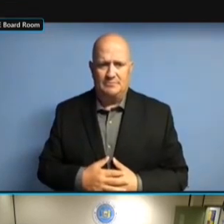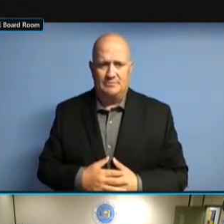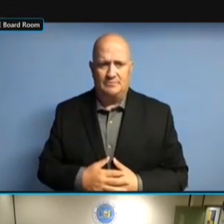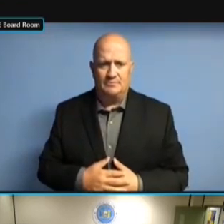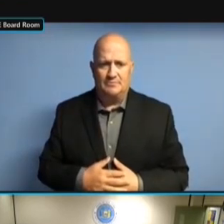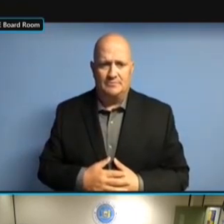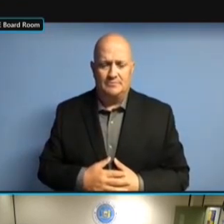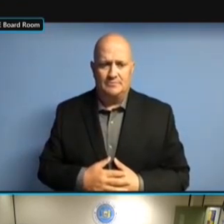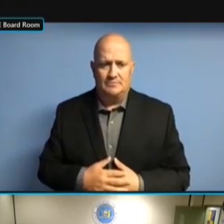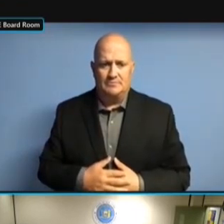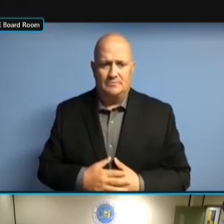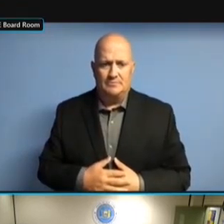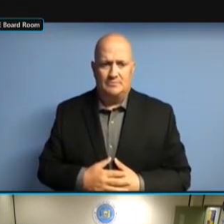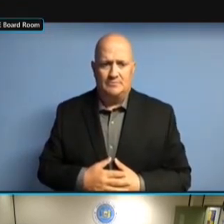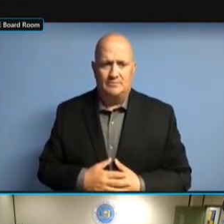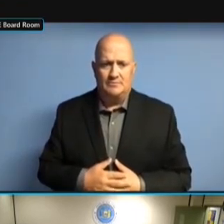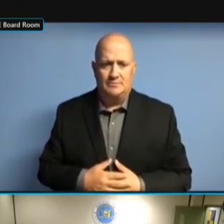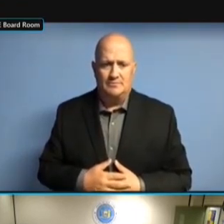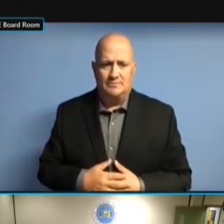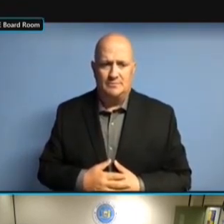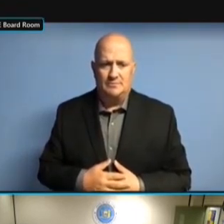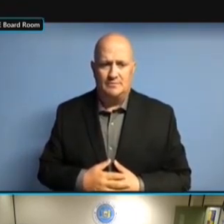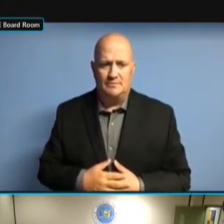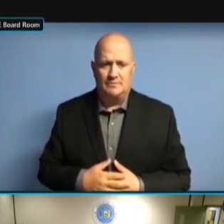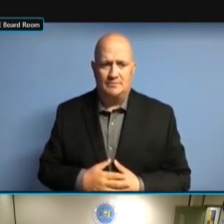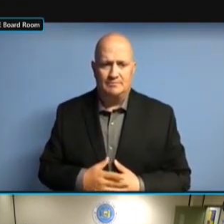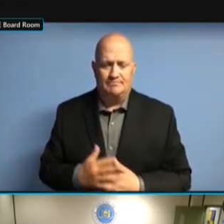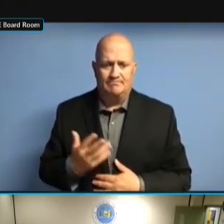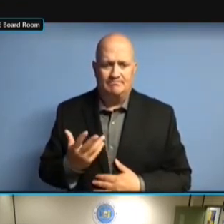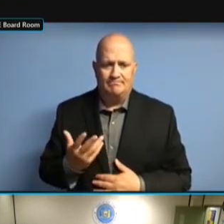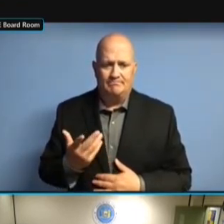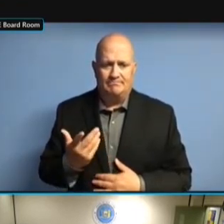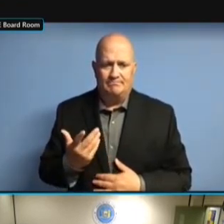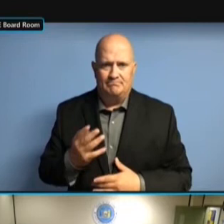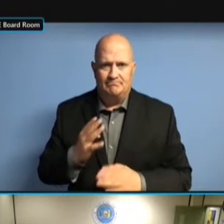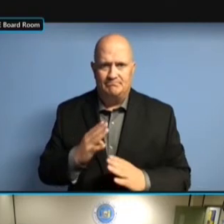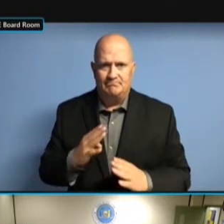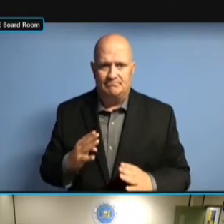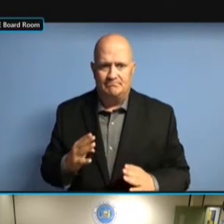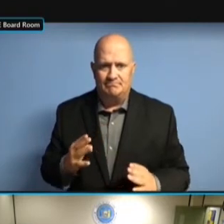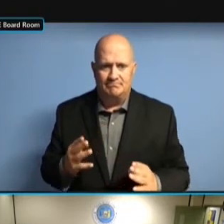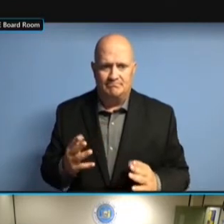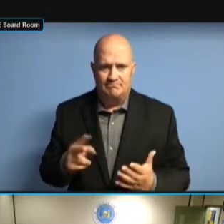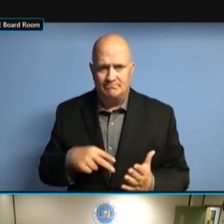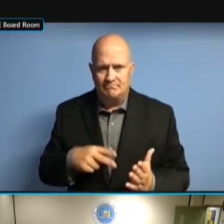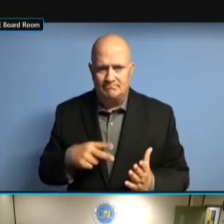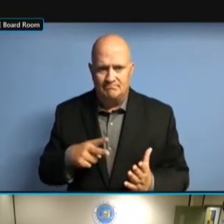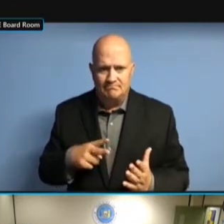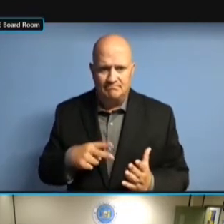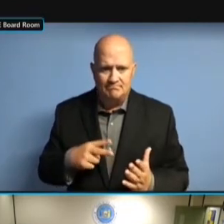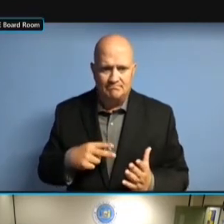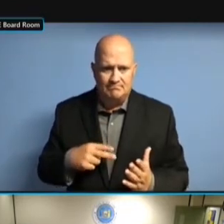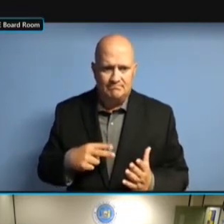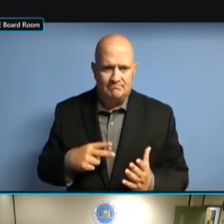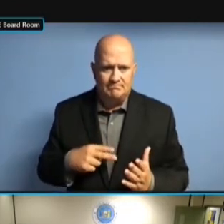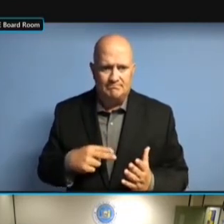OKAY. >> OKAY. >> SO OKAY. >> SO ROUGHLY OKAY. >> SO ROUGHLY HOW OKAY. >> SO ROUGHLY HOW MUCH OKAY. >> SO ROUGHLY HOW MUCH DID OKAY. >> SO ROUGHLY HOW MUCH DID ES&S SO ROUGHLY HOW MUCH DID ES&S SO ROUGHLY HOW MUCH DID ES&S PAY SO ROUGHLY HOW MUCH DID ES&S PAY FOR SO ROUGHLY HOW MUCH DID ES&S PAY FOR CERTIFICATION SO ROUGHLY HOW MUCH DID ES&S PAY FOR CERTIFICATION SO SO ROUGHLY HOW MUCH DID ES&S PAY FOR CERTIFICATION SO FAR SO ROUGHLY HOW MUCH DID ES&S PAY FOR CERTIFICATION SO FAR ON PAY FOR CERTIFICATION SO FAR ON